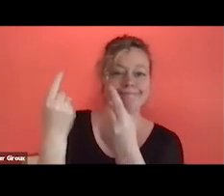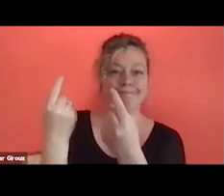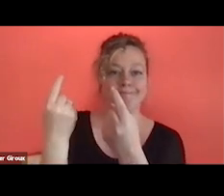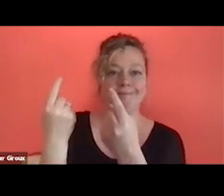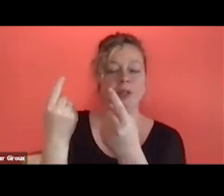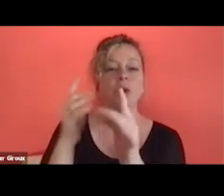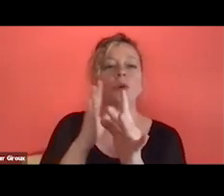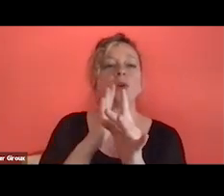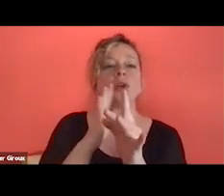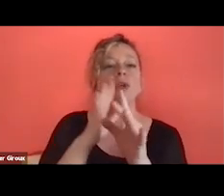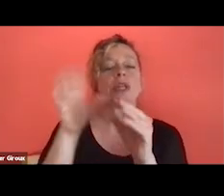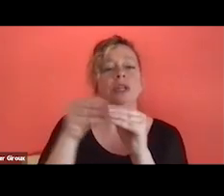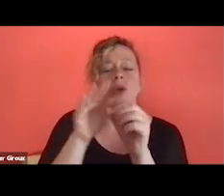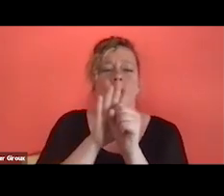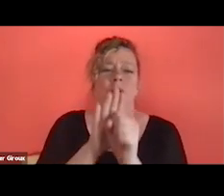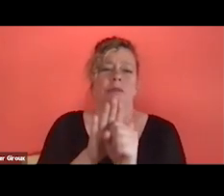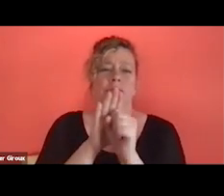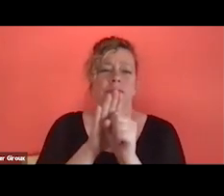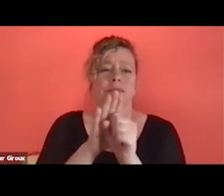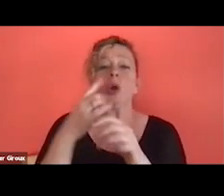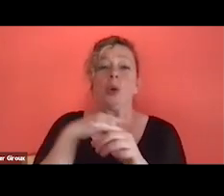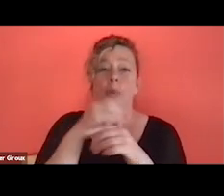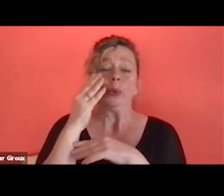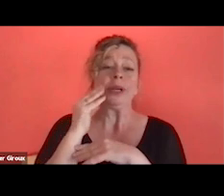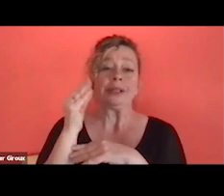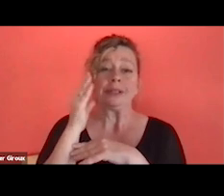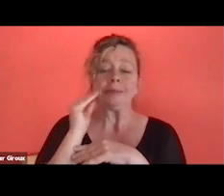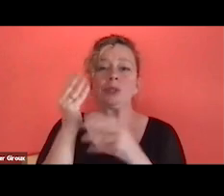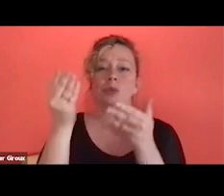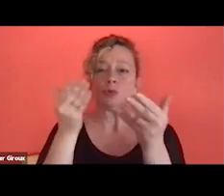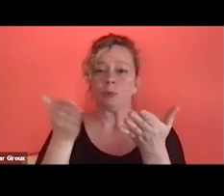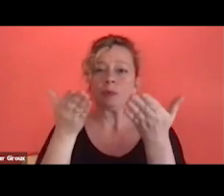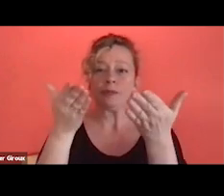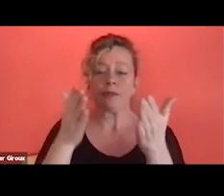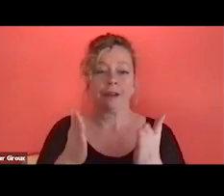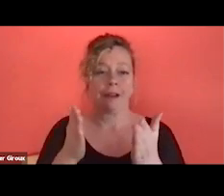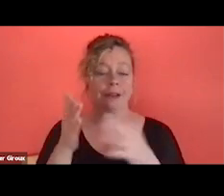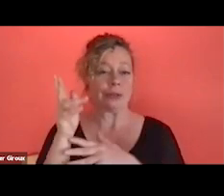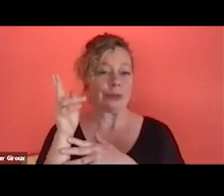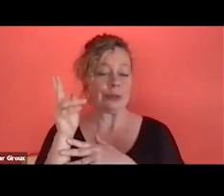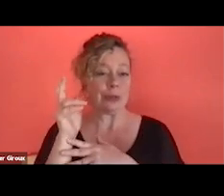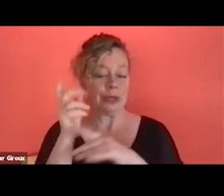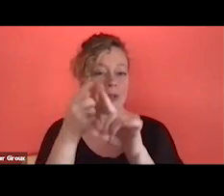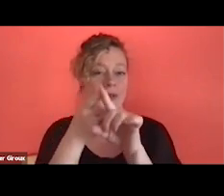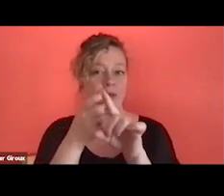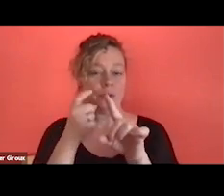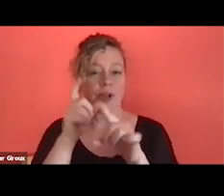sobre el estrés adicional que estamos experimentando como proveedores de servicios y escucharemos de Laura Leone